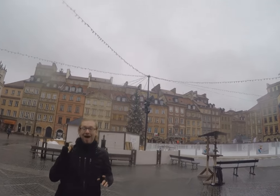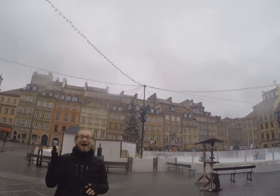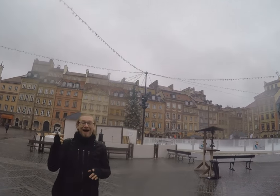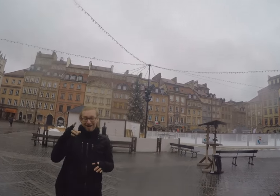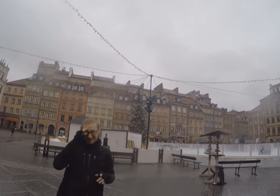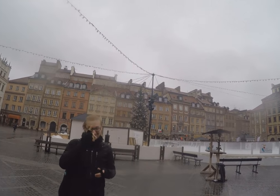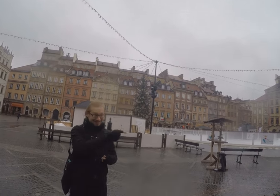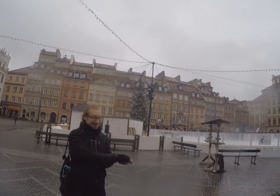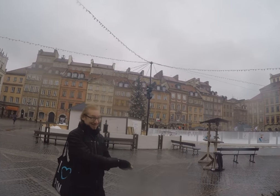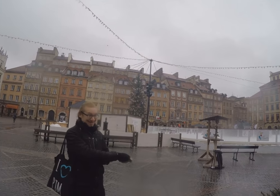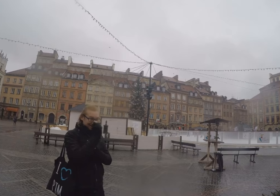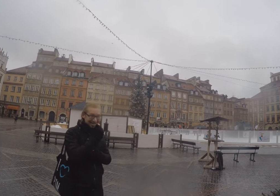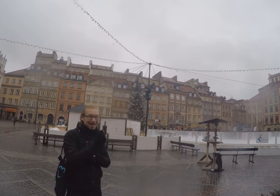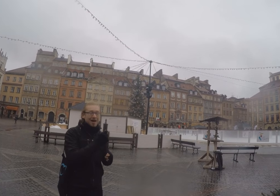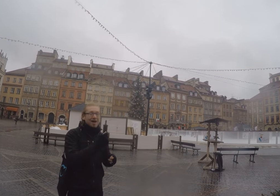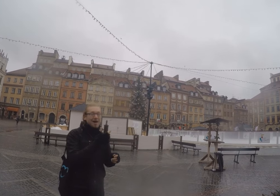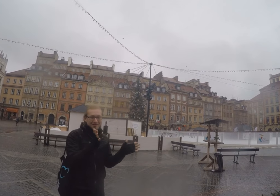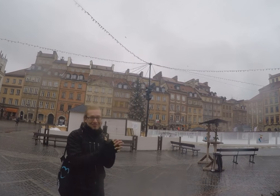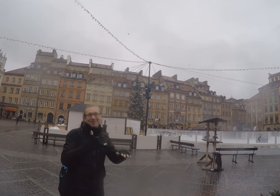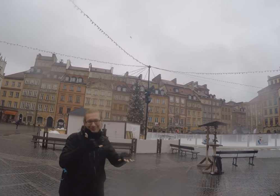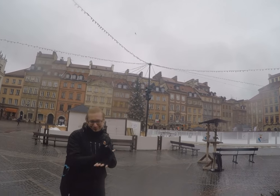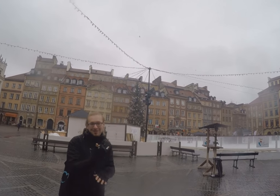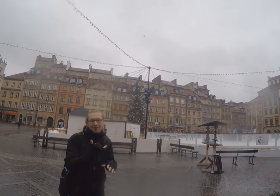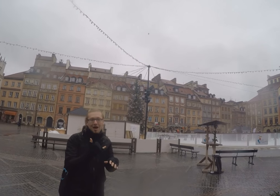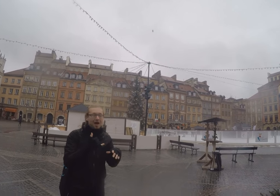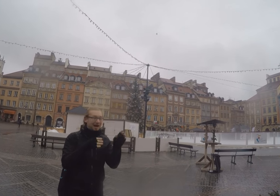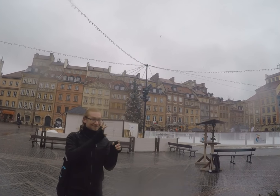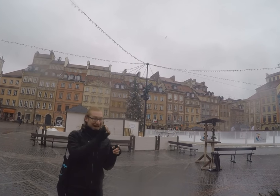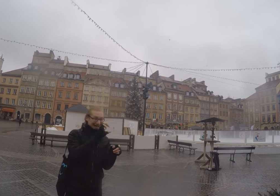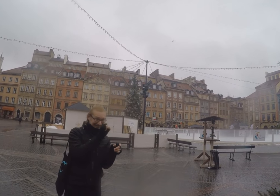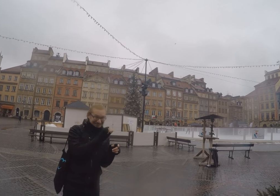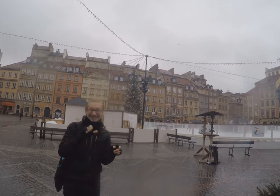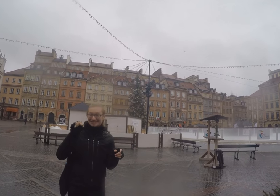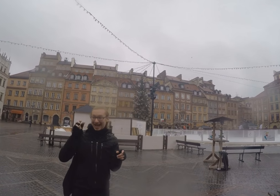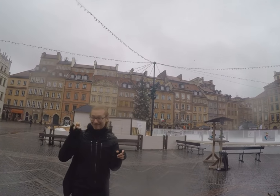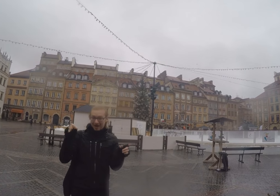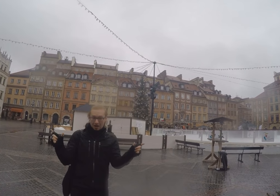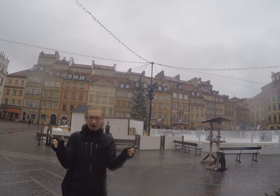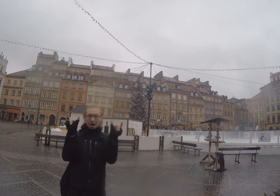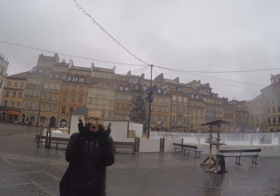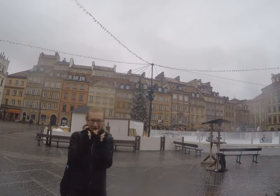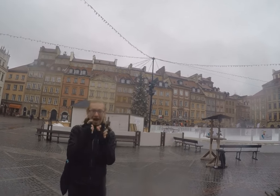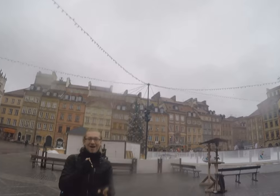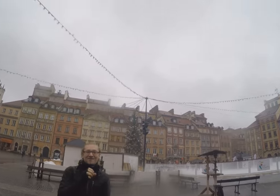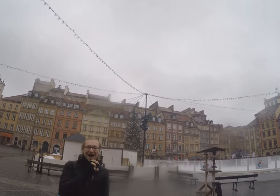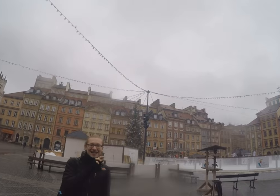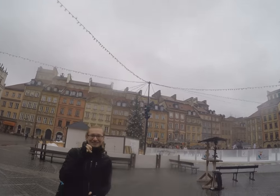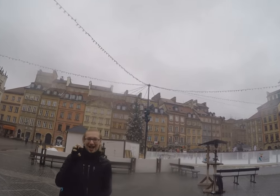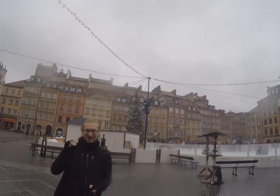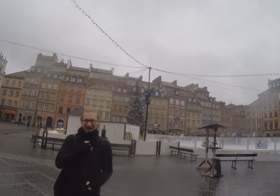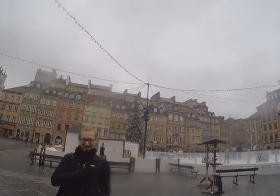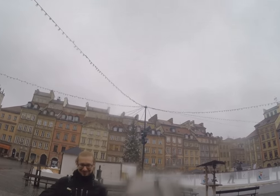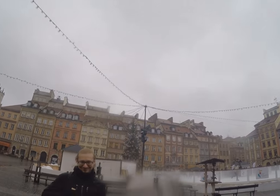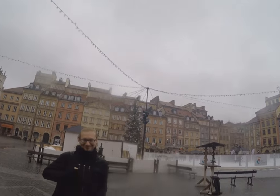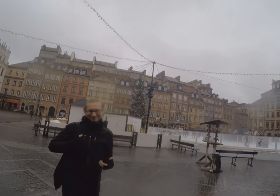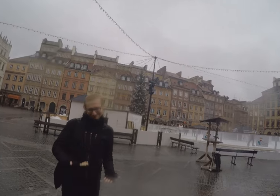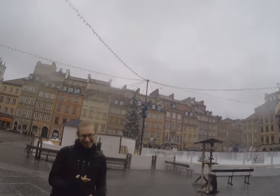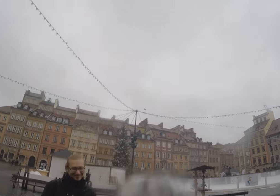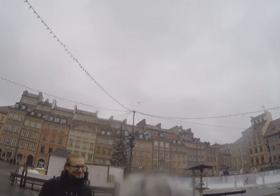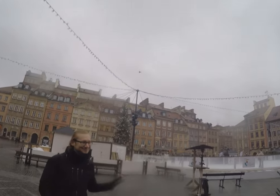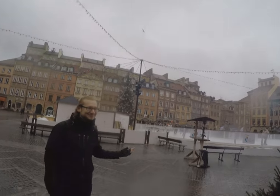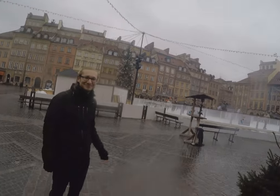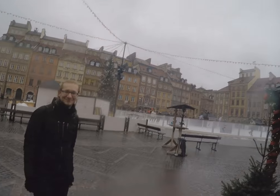Der Fischer WARS heiratete Meerjungfrau ZAWA. Zusammen wurden sie zu WARZAWA, also Warschau.